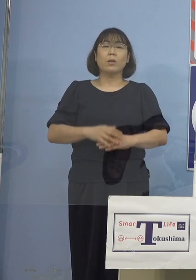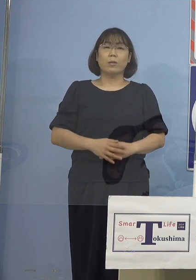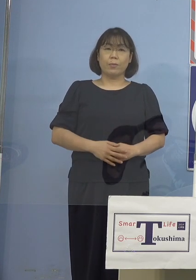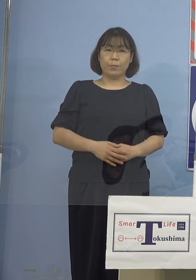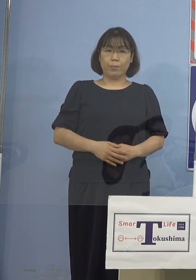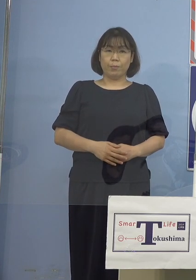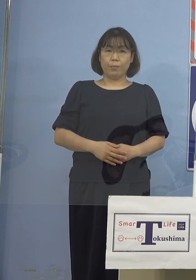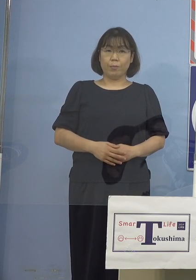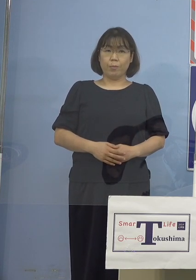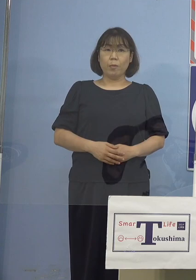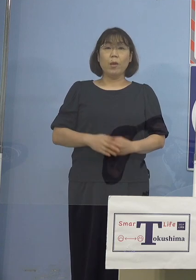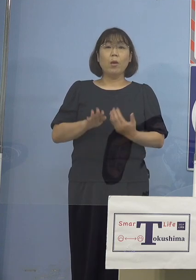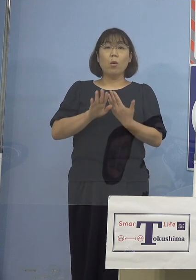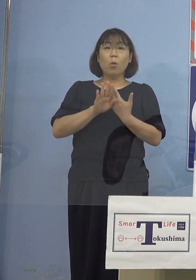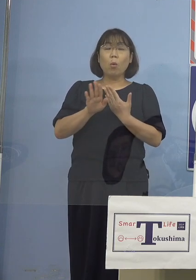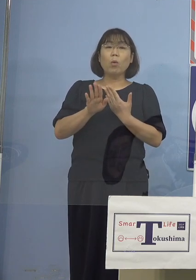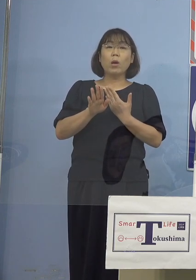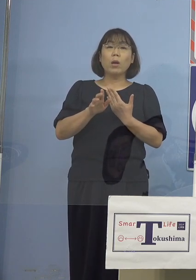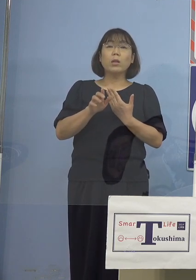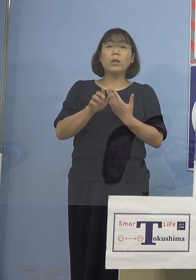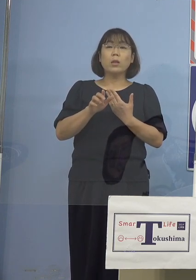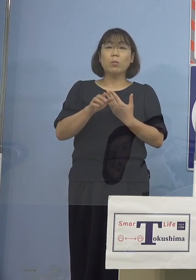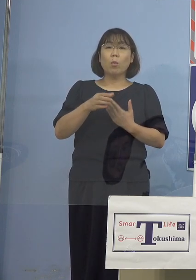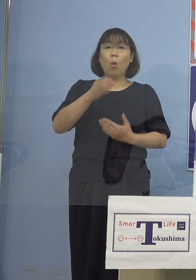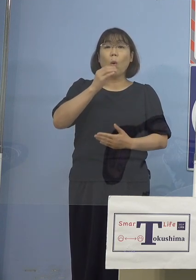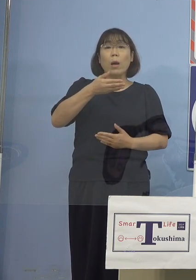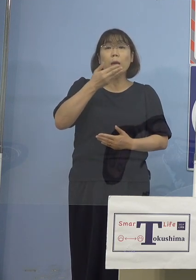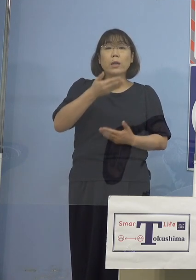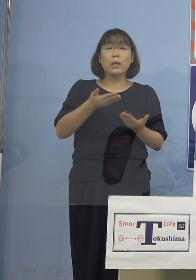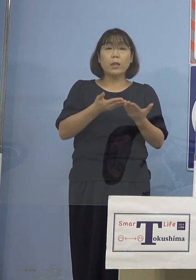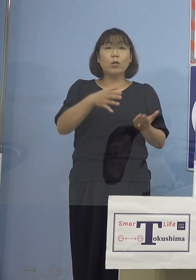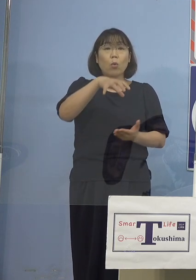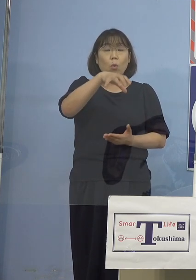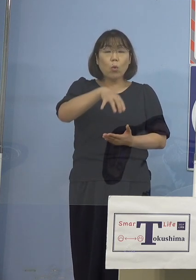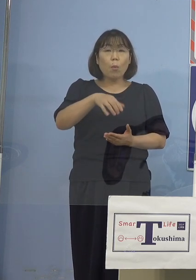また、それ以外にも特に飲食の場 宿泊の場におきまして